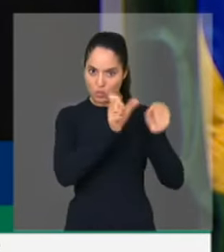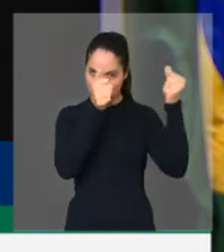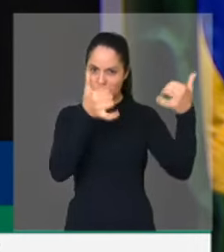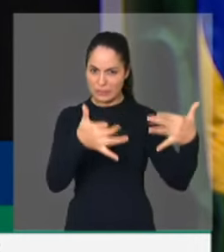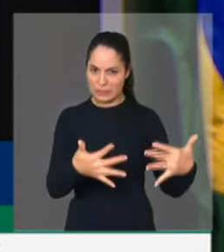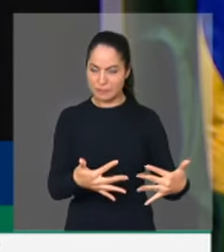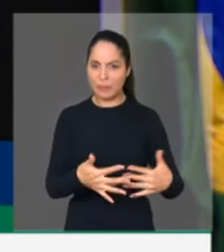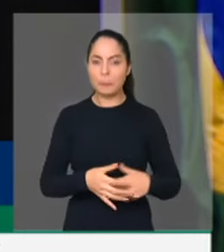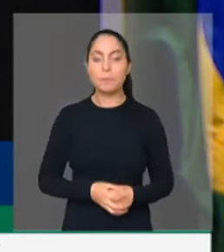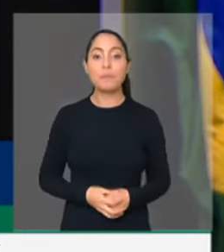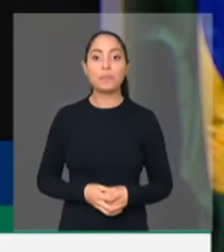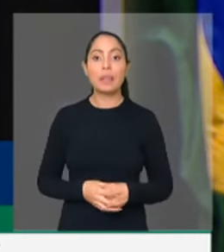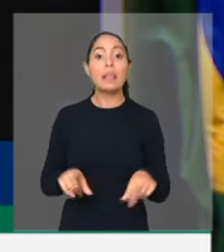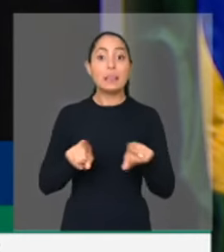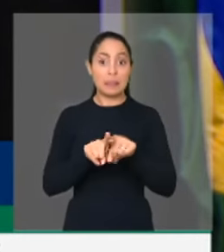IMPACTO ORÇAMENTÁRIO PARA 2021, DE 2.5 BILHÕES